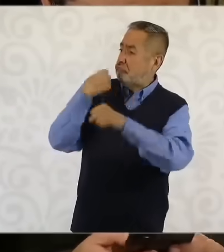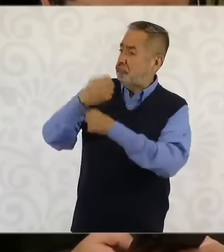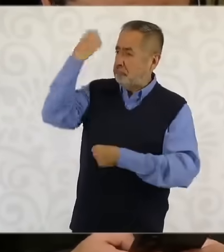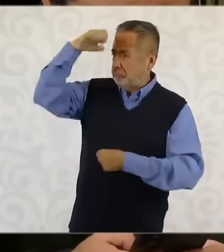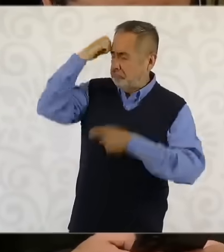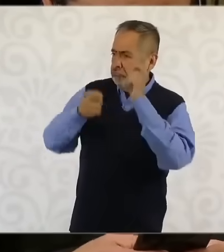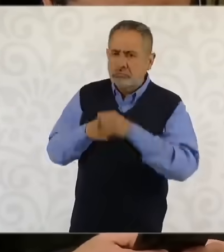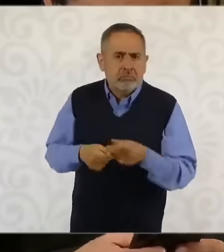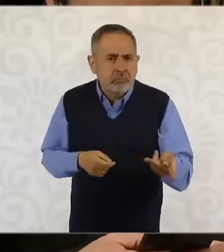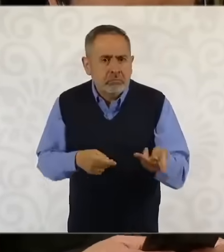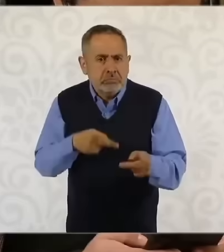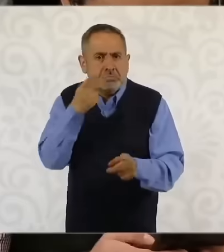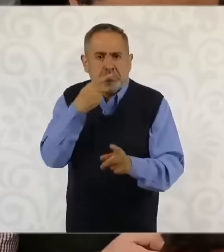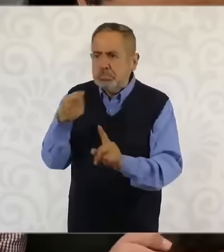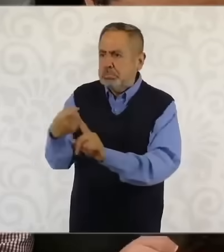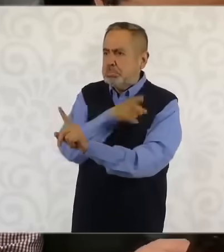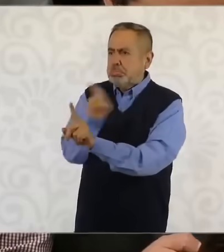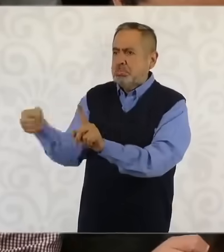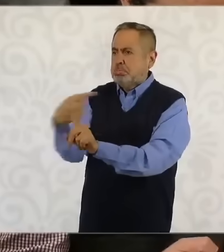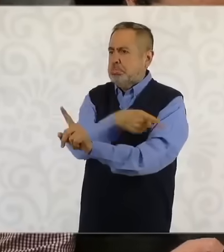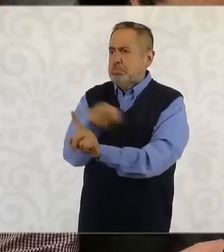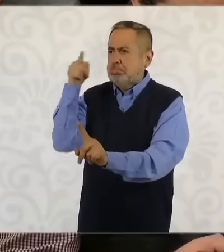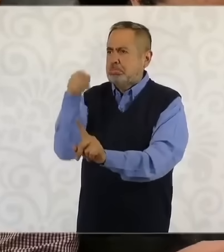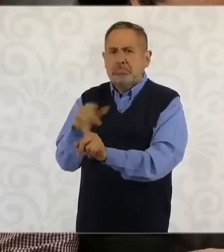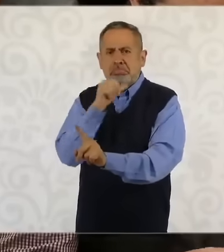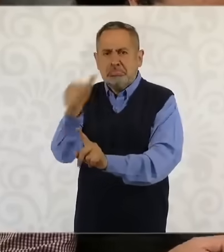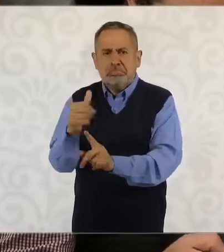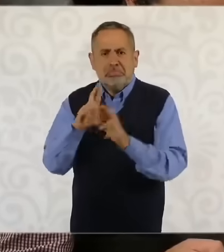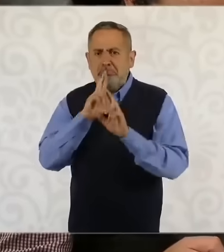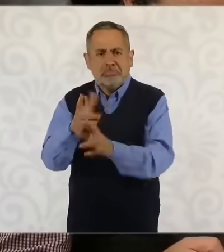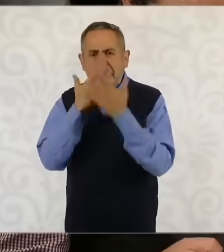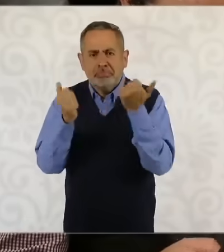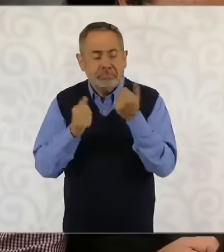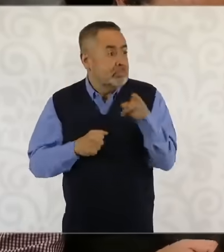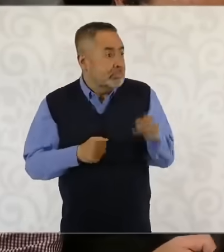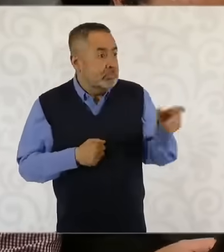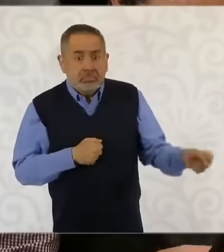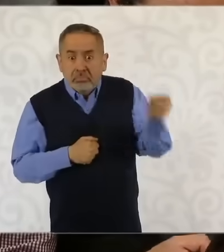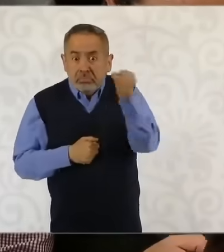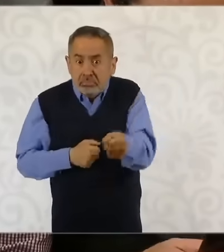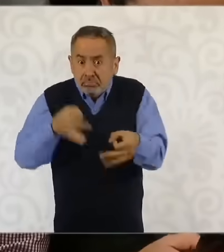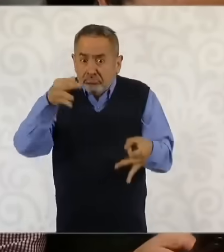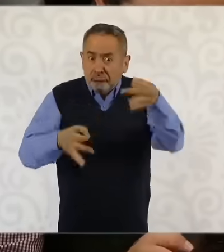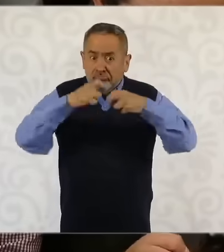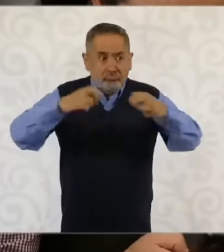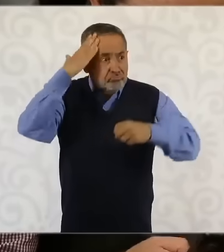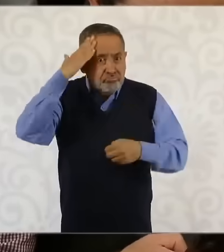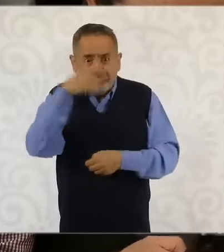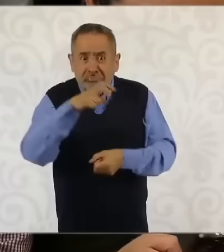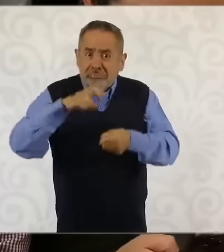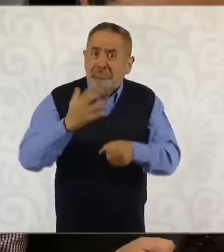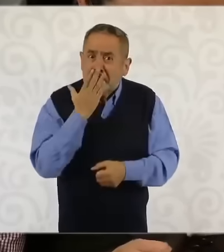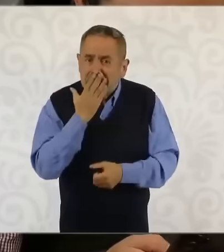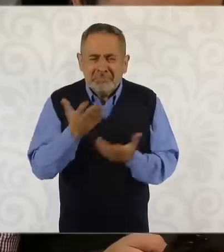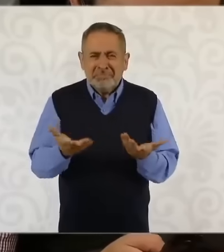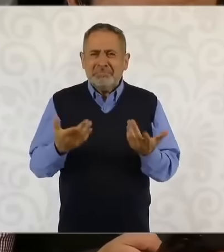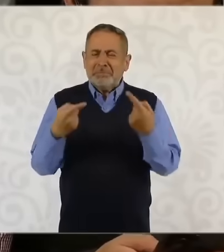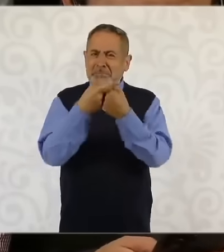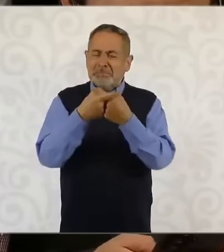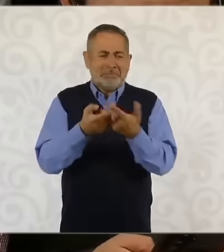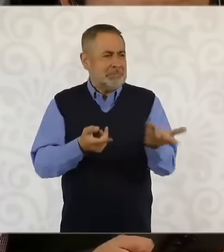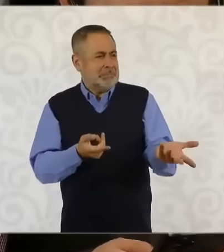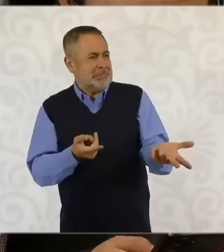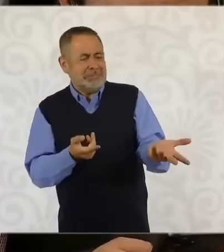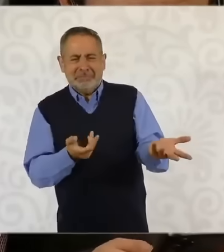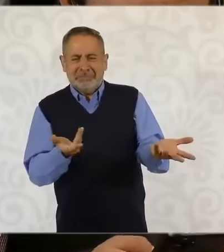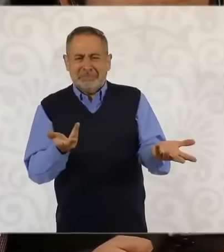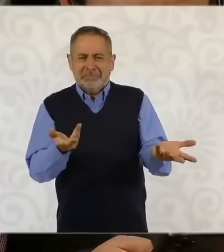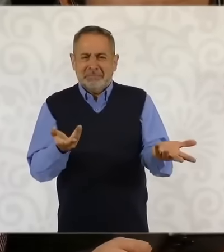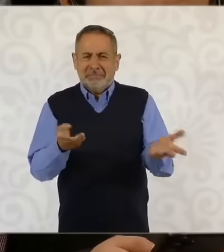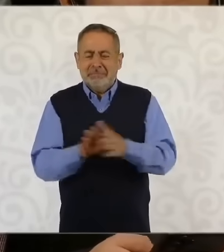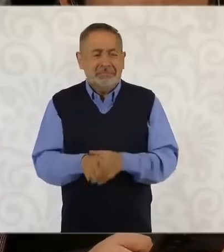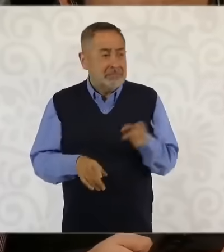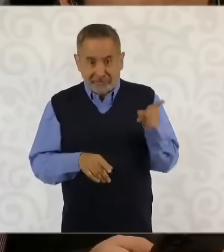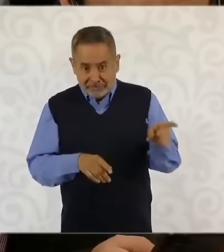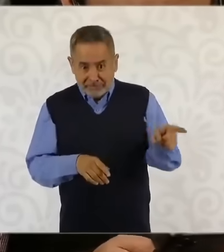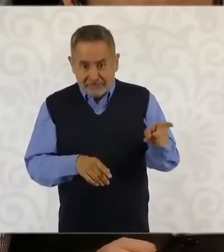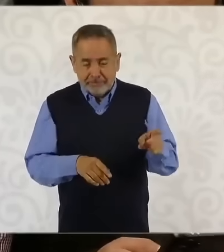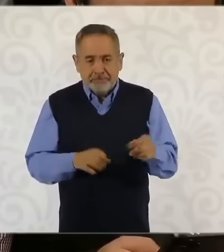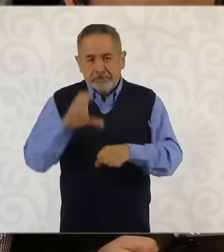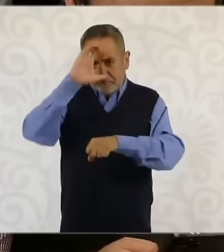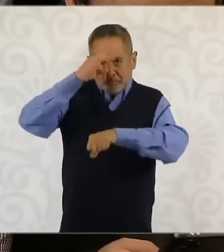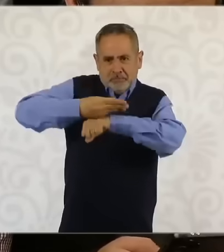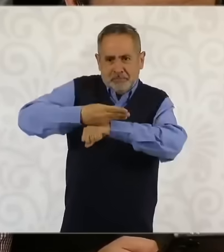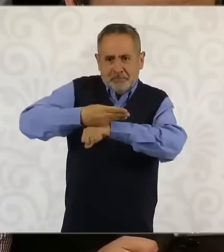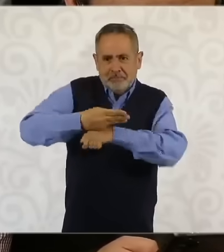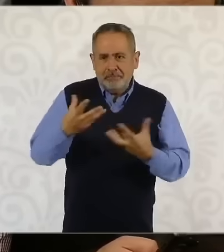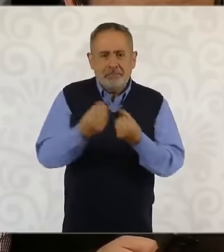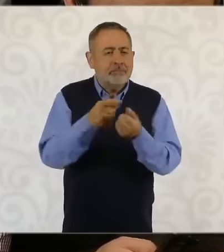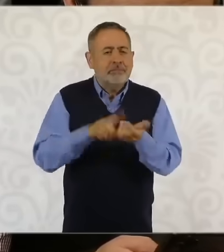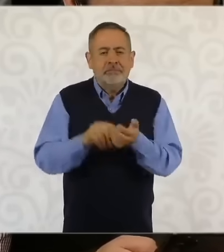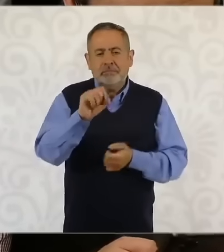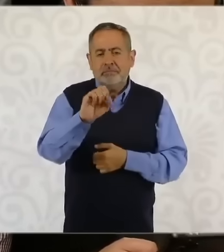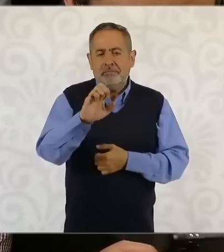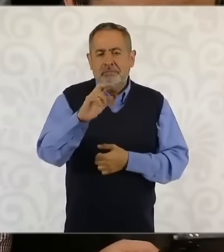dejó mucho que pensar en Sonora y aparte eh pues ella es comadre de Sergio Gutiérrez Luna y su